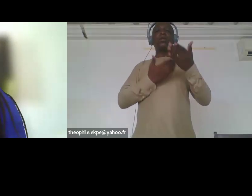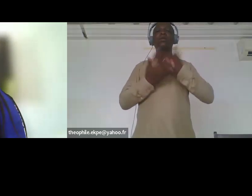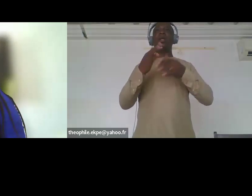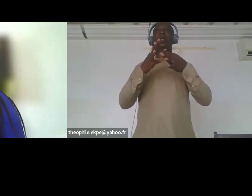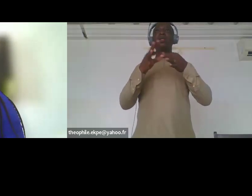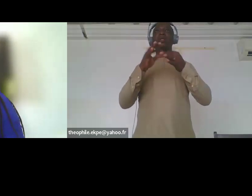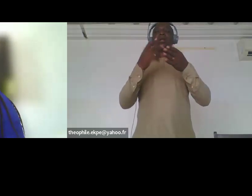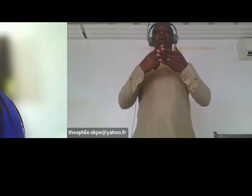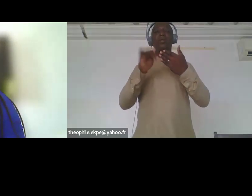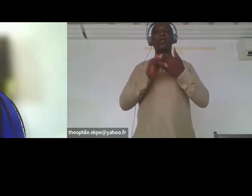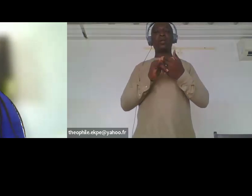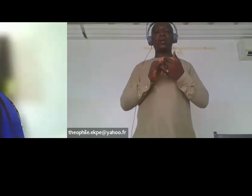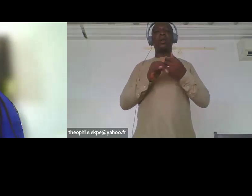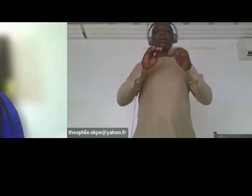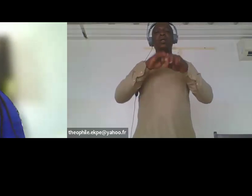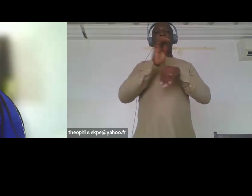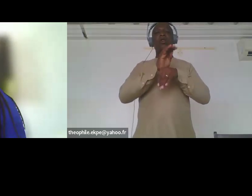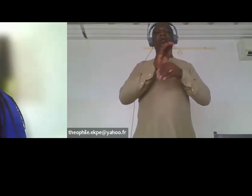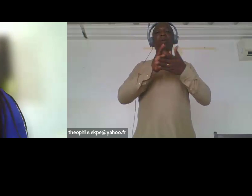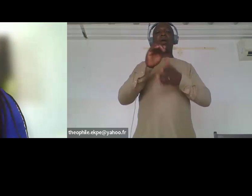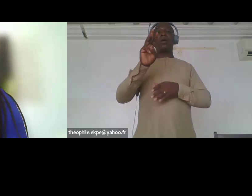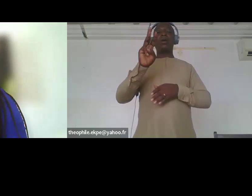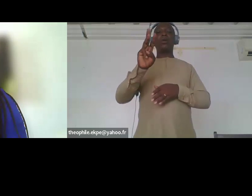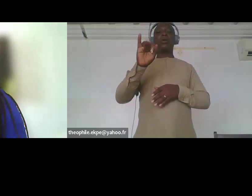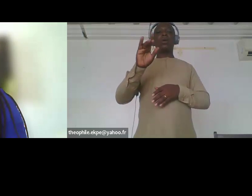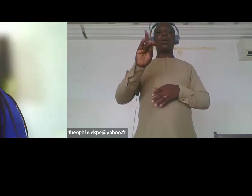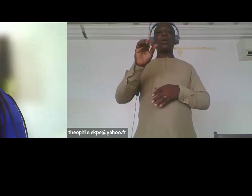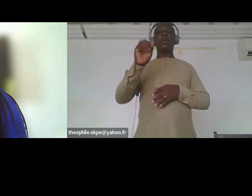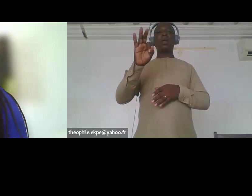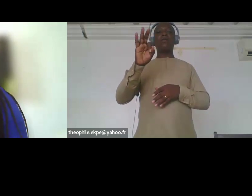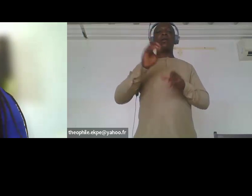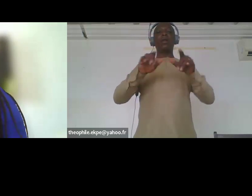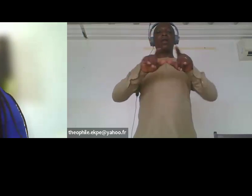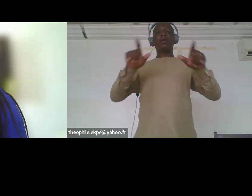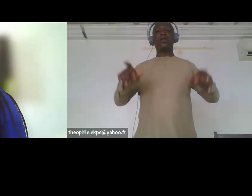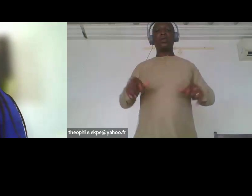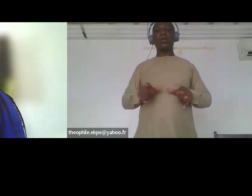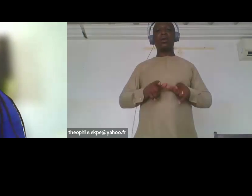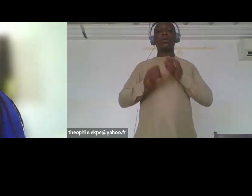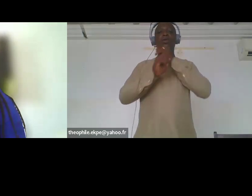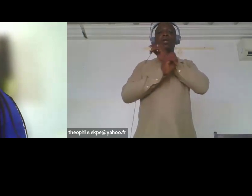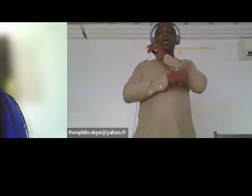en œuvre par les v d' dans la zone d' au Sénégal pour l'intégration du genre dans